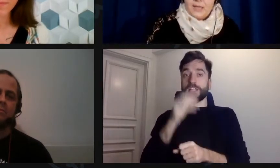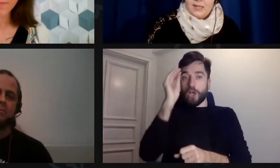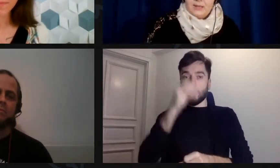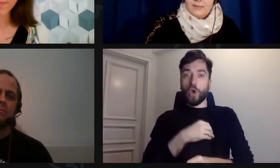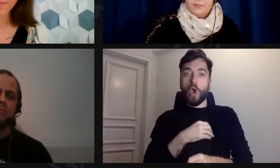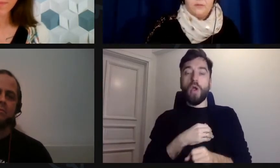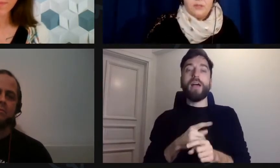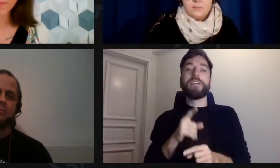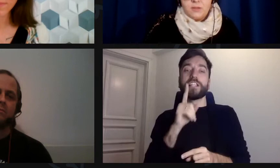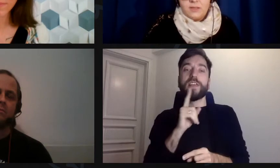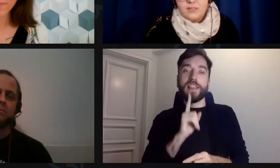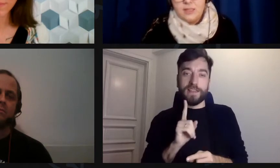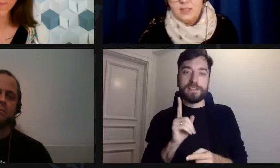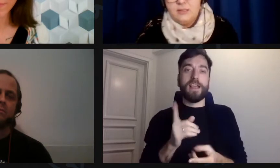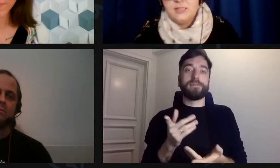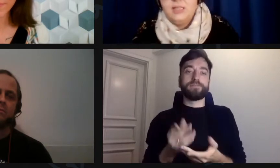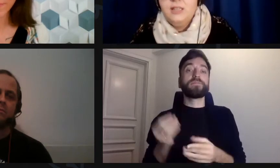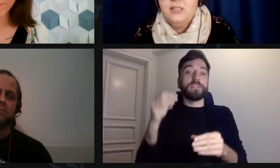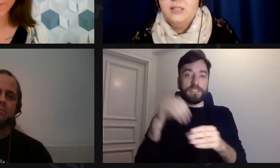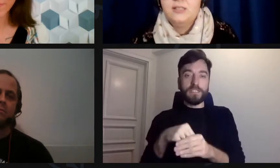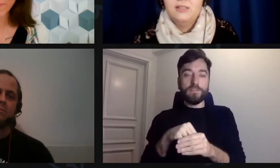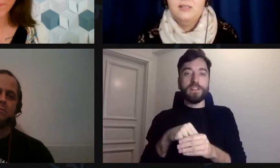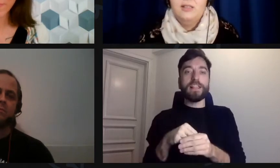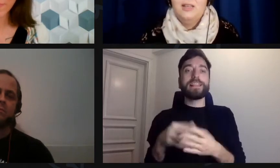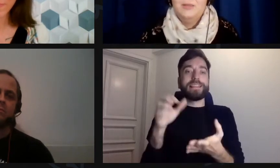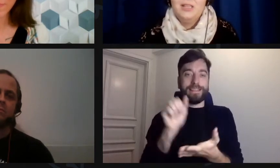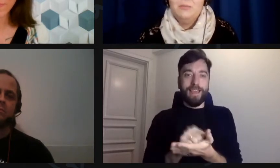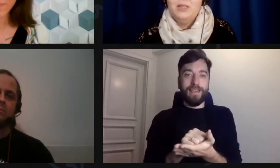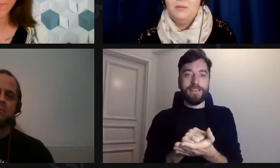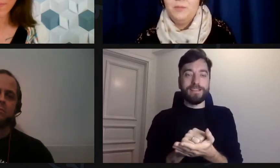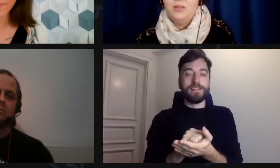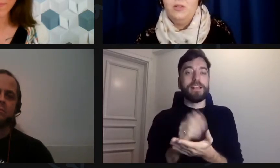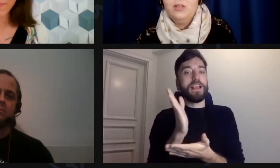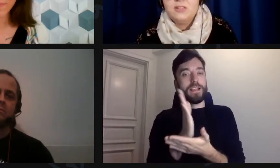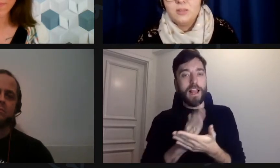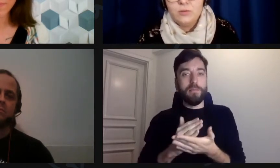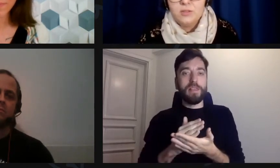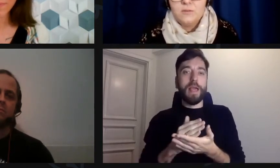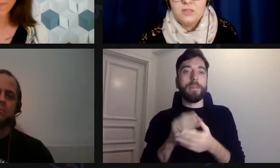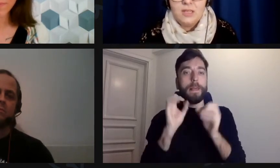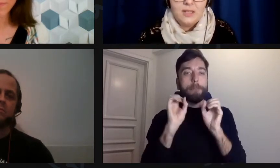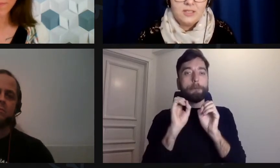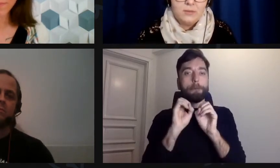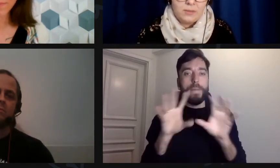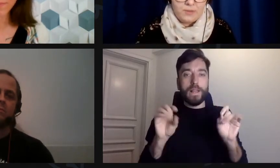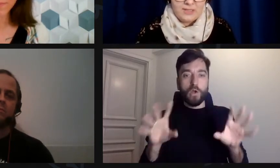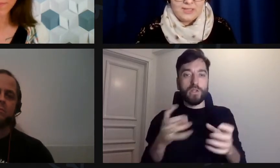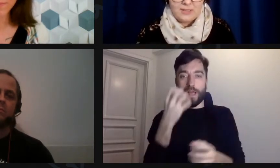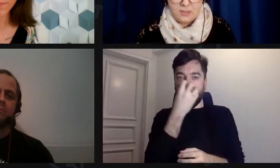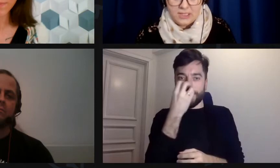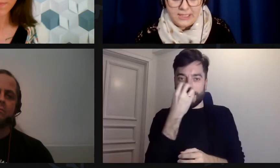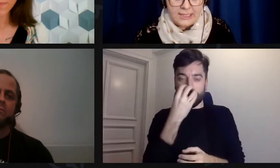tam prowadzę zajęcia z elementami pedagogiki cyrku, to są zajęcia, które prowadzę na co dzień,